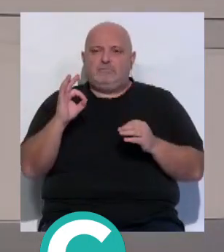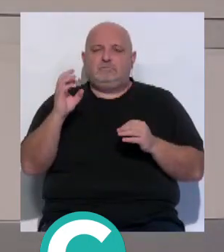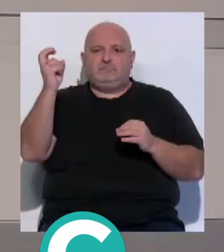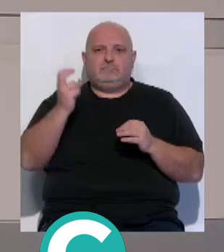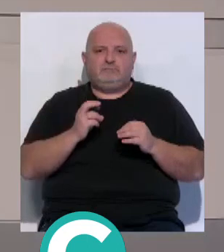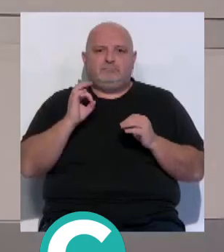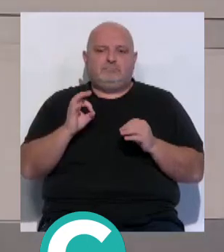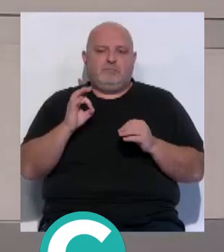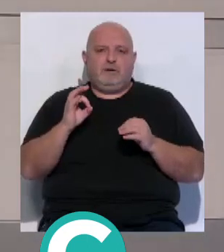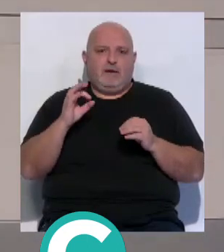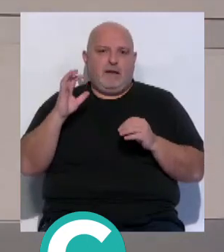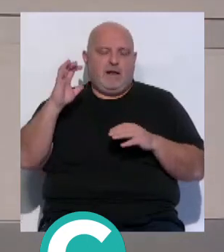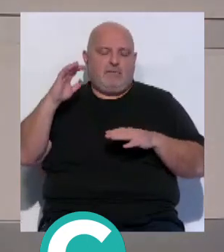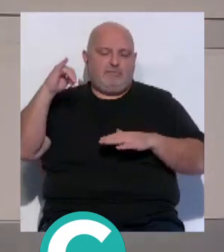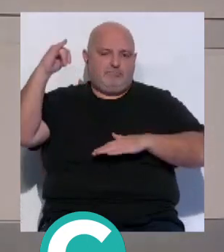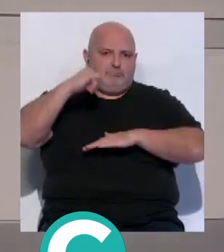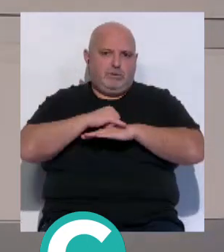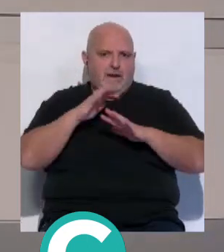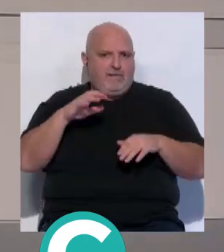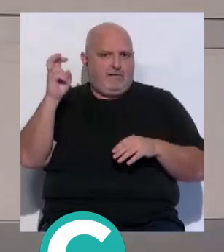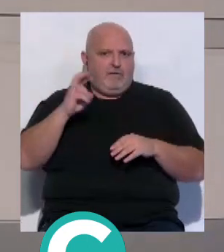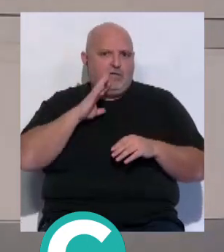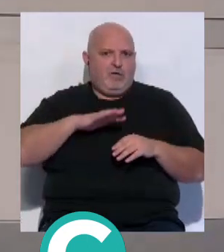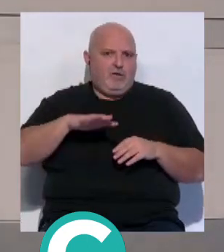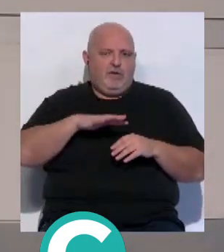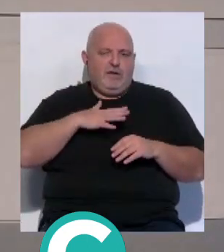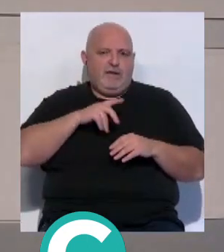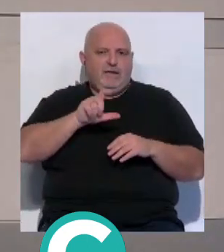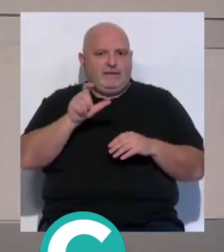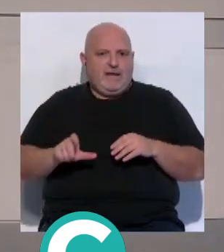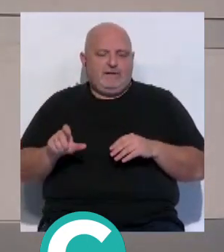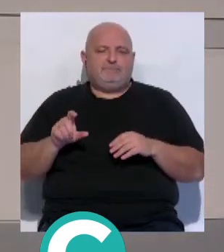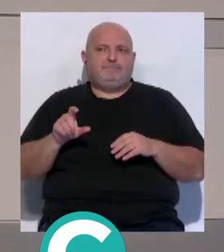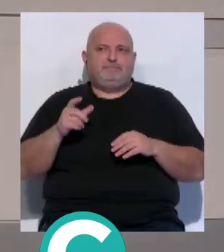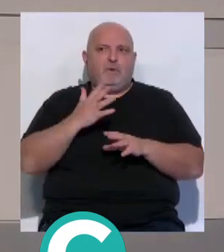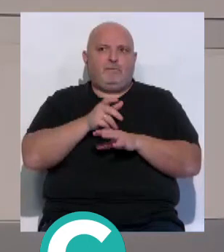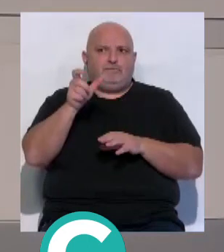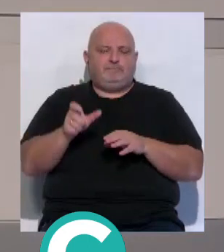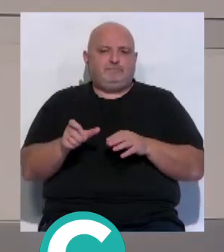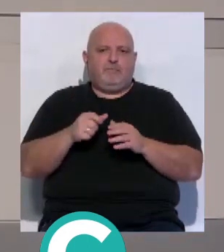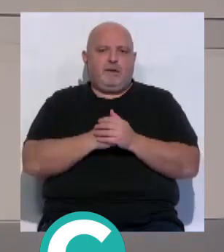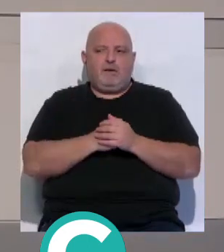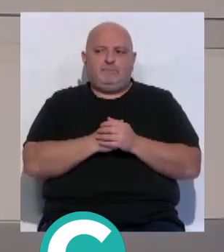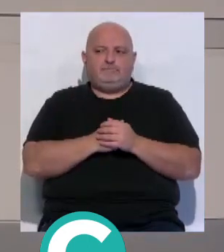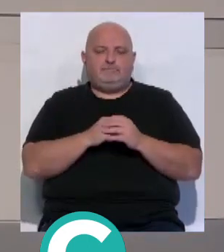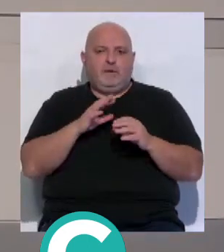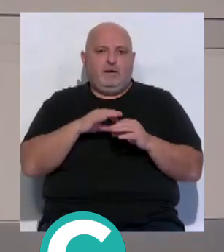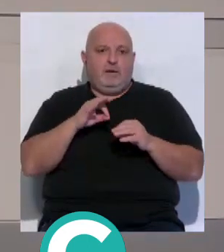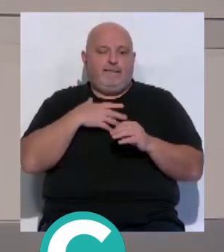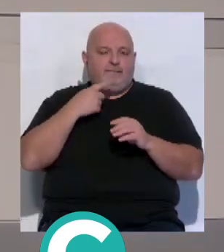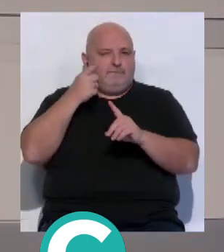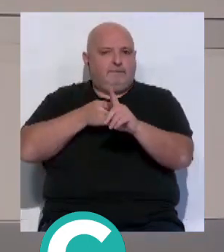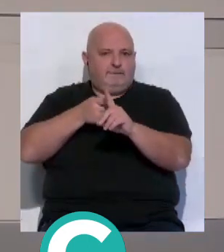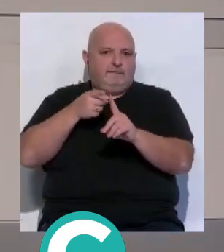a Cádiz procedente de Italia el jugador que estaba pretendido por el equipo amarillo por